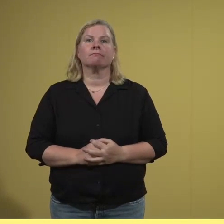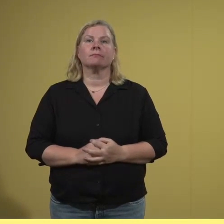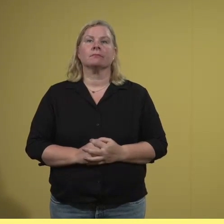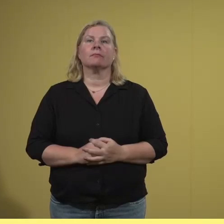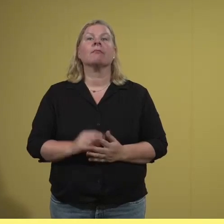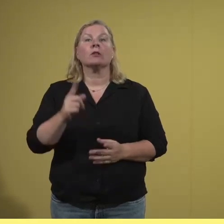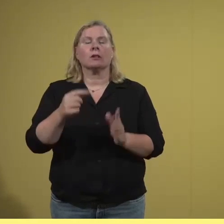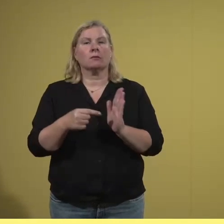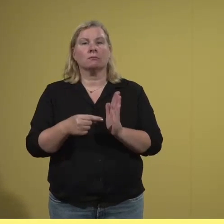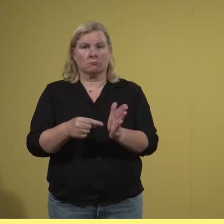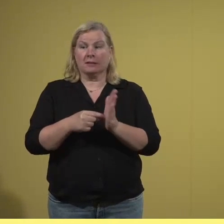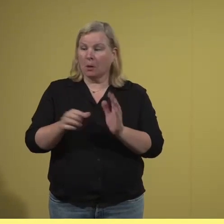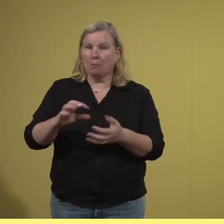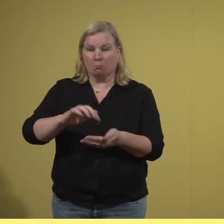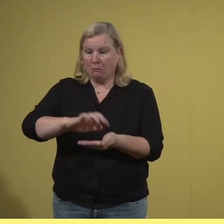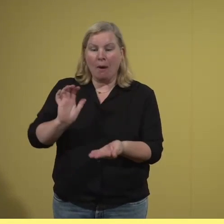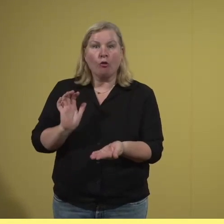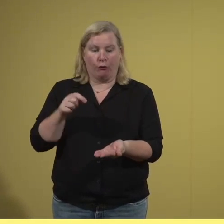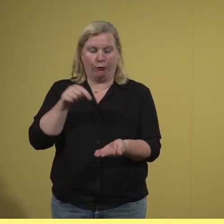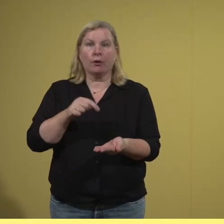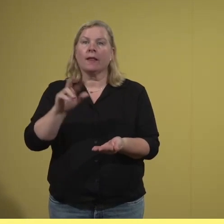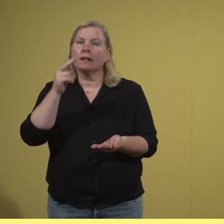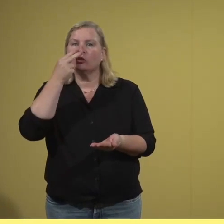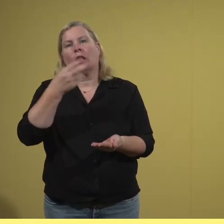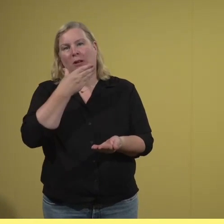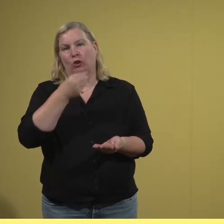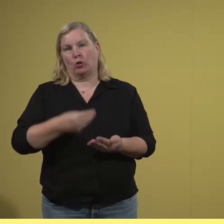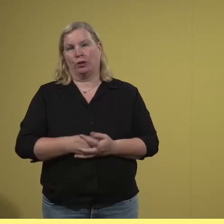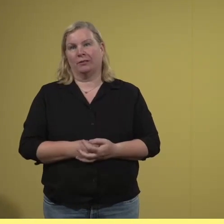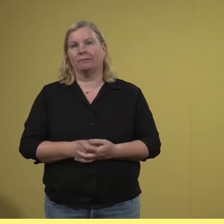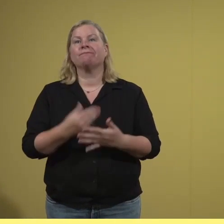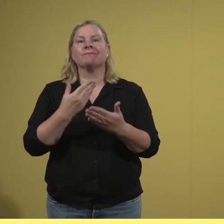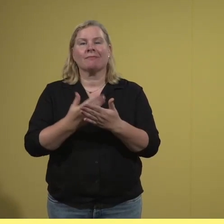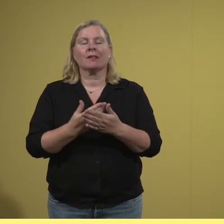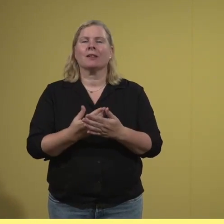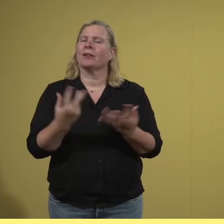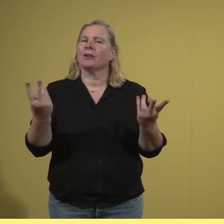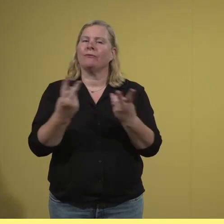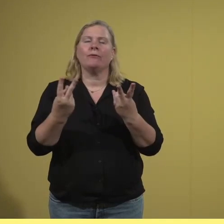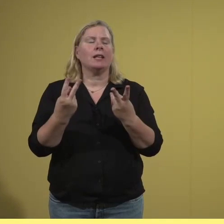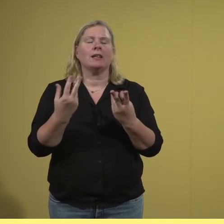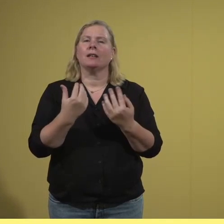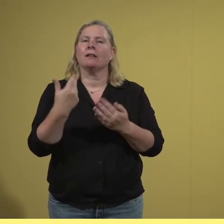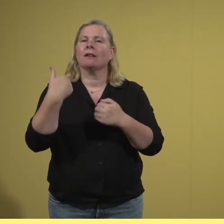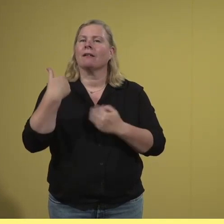Da ist es. Guck mal da. Das machen wir auf. Das kann man aufmachen. Genau, guck mal, wie schön, das ist nämlich grasgrün.